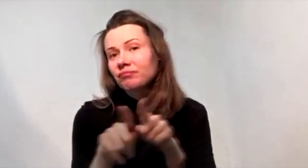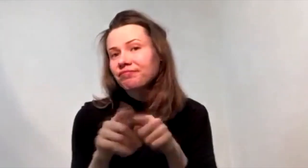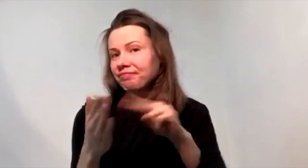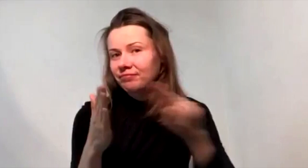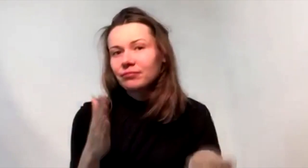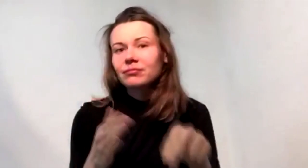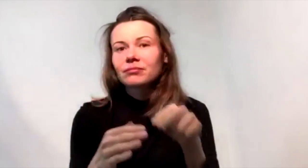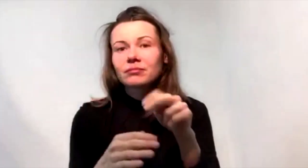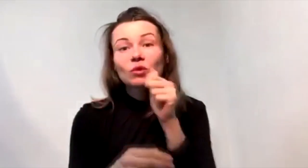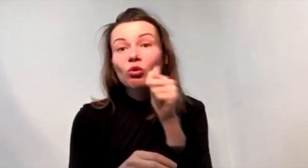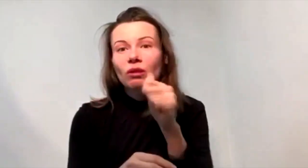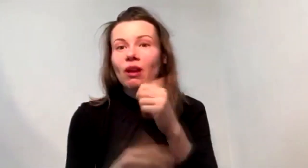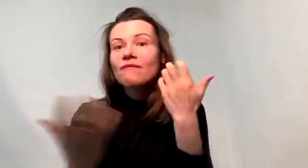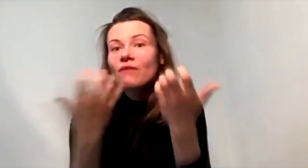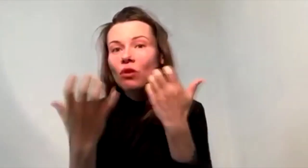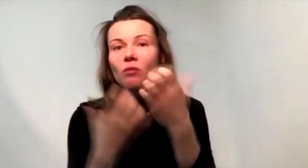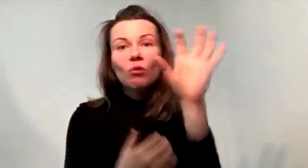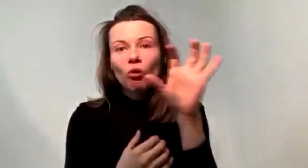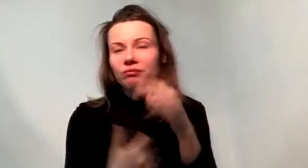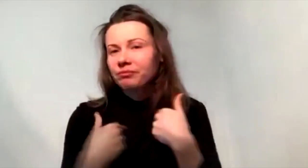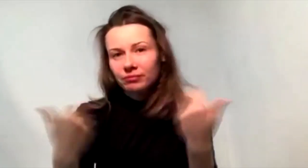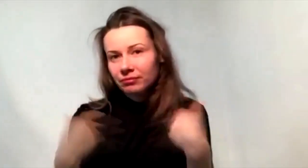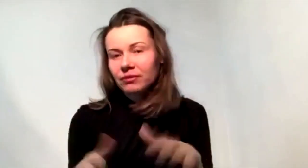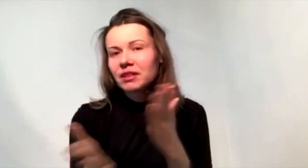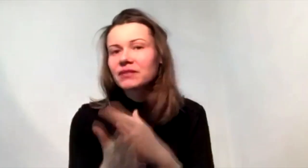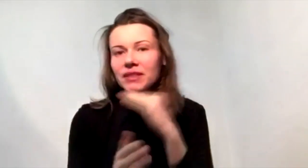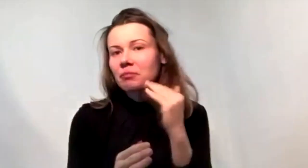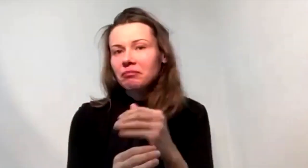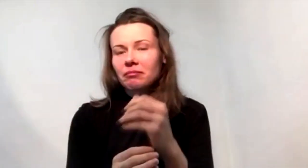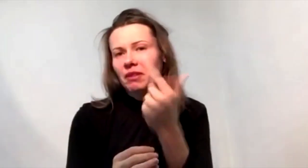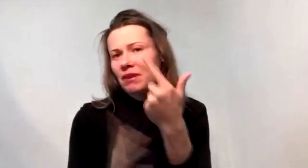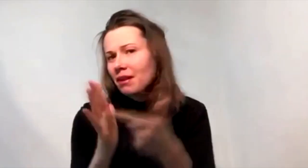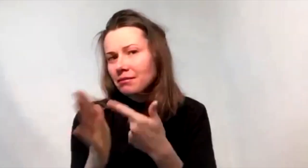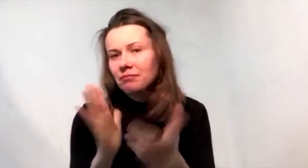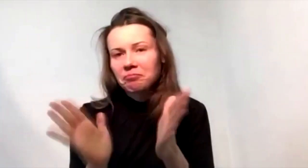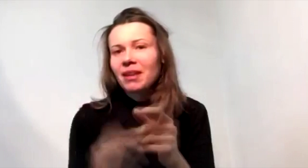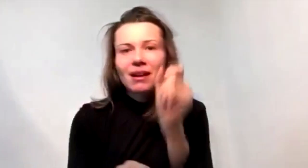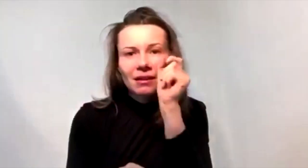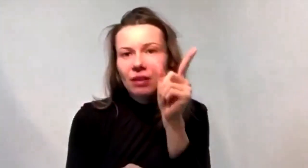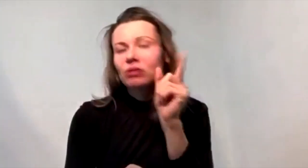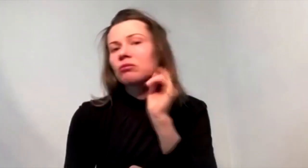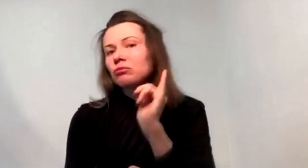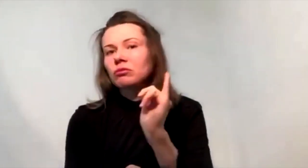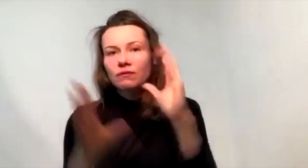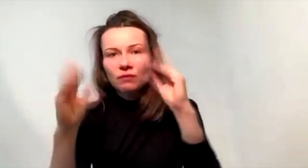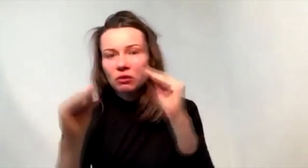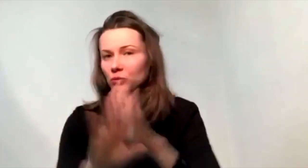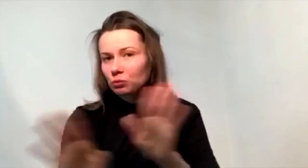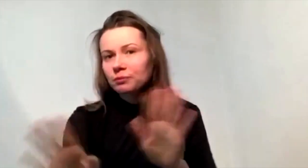Zrezygnowałam z oglądania codziennie wiadomości. Wystarczy dwa razy dziennie, rano i wieczorem. I już.